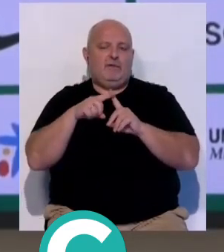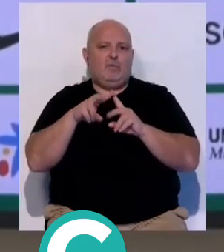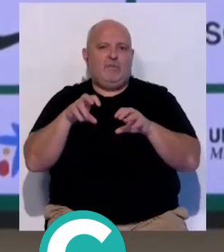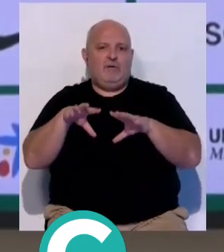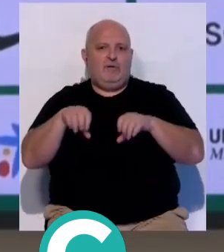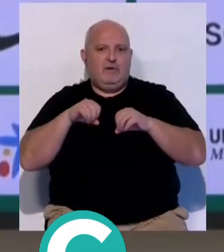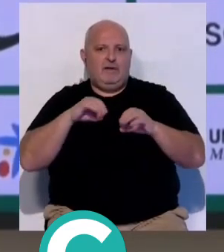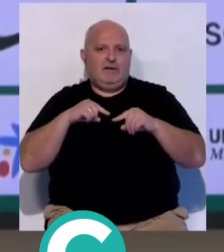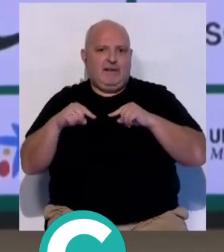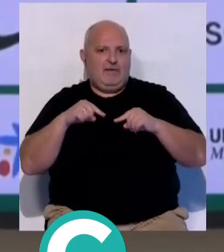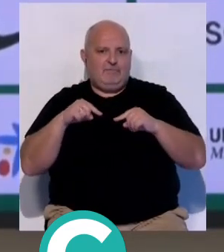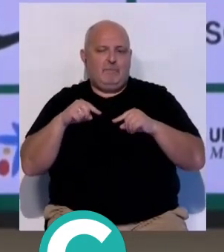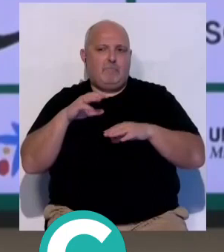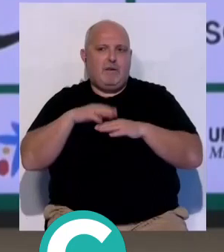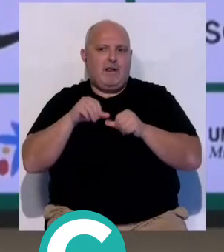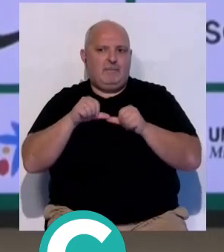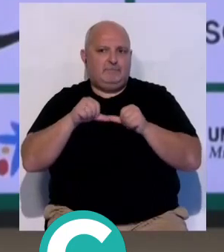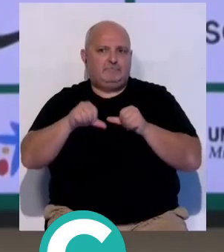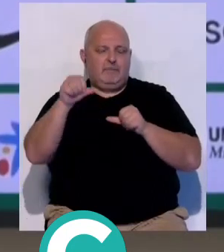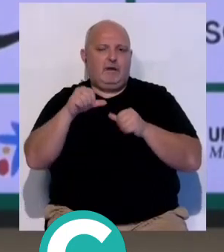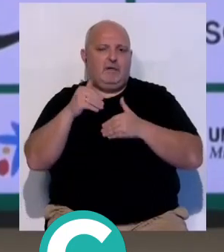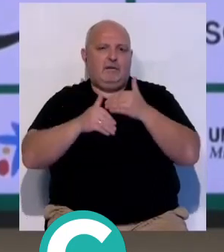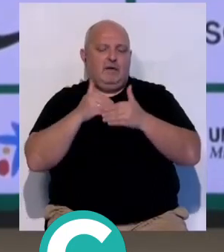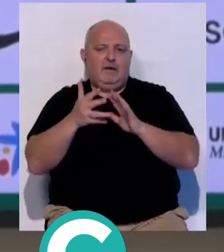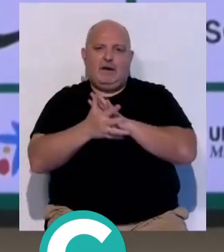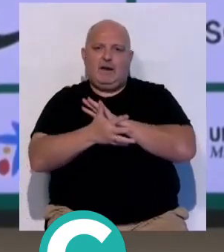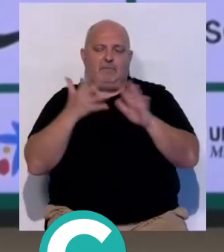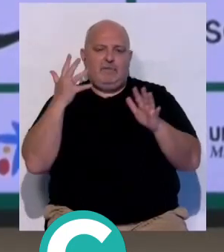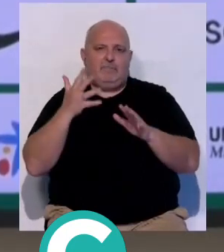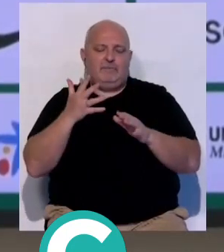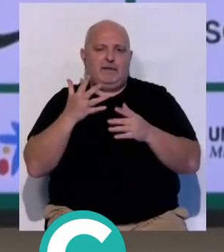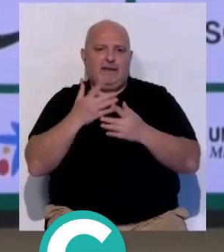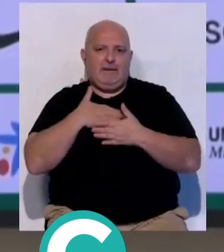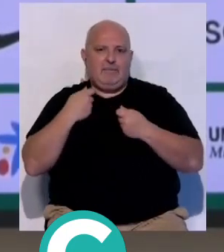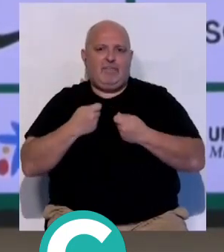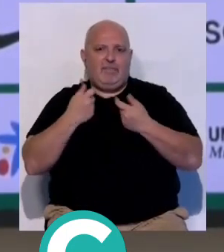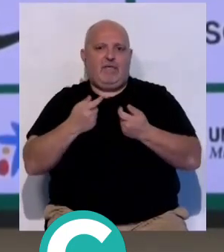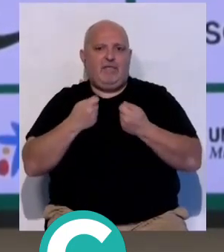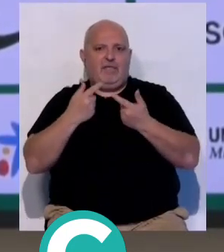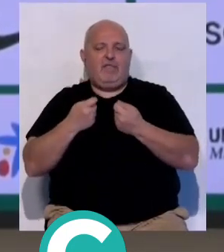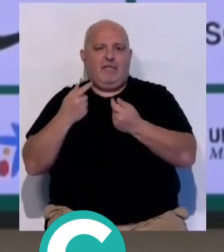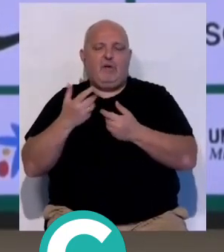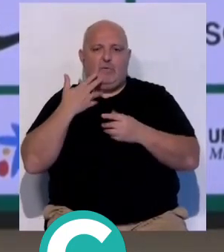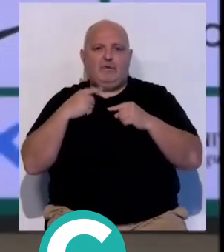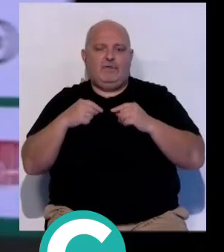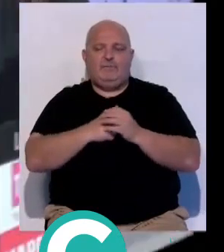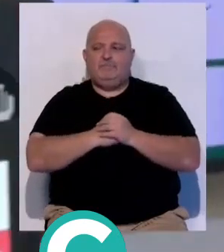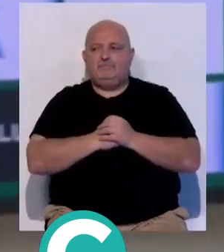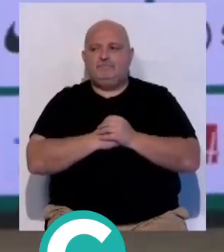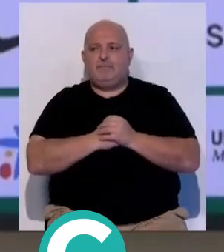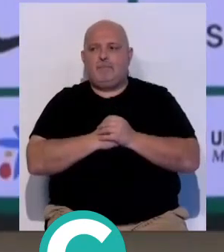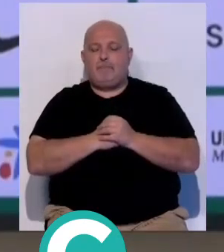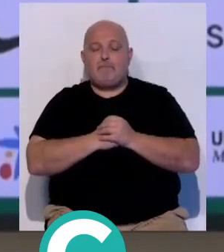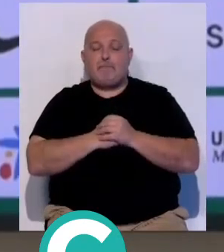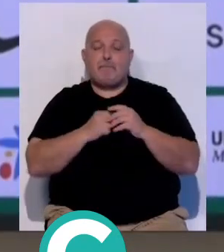para abocarse rápidamente a lo que queremos transmitir como como entrenadores no no él